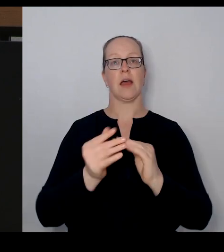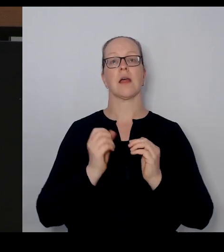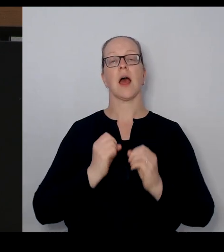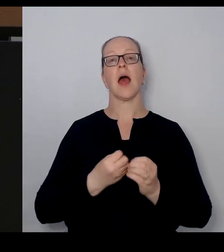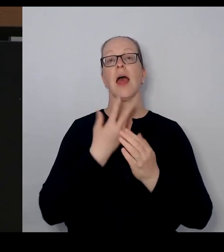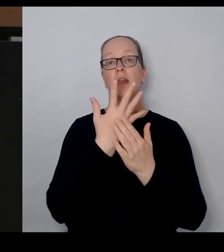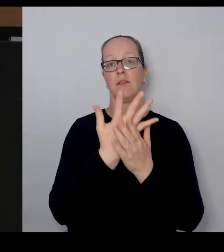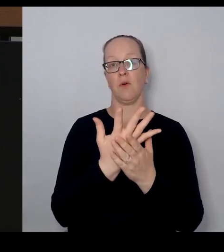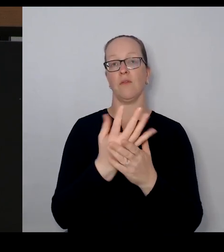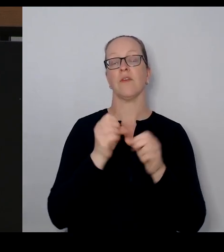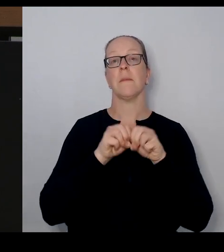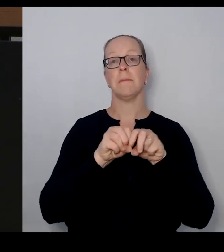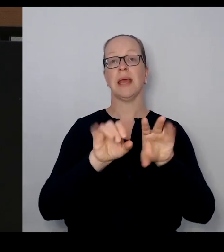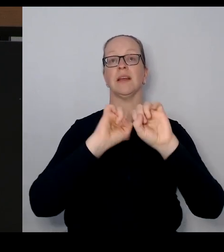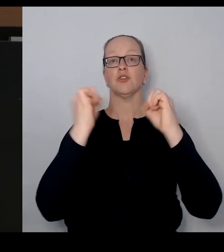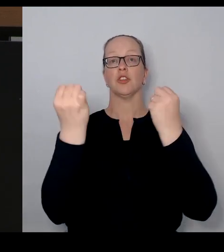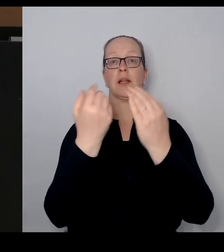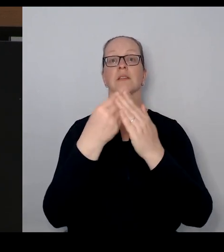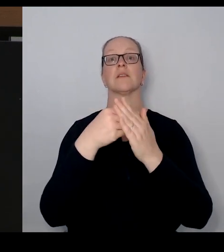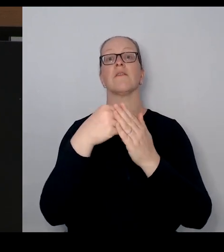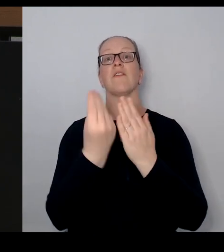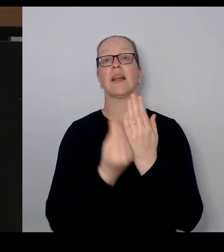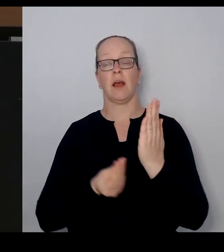Das halte ich für einen großen Erfolg des Rechnungshofs